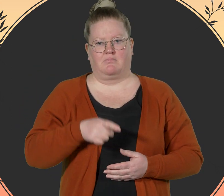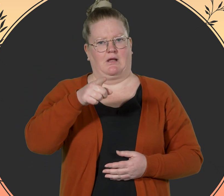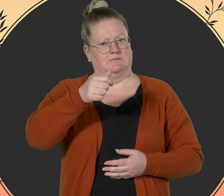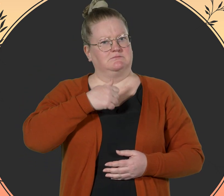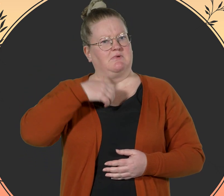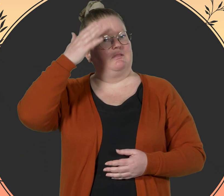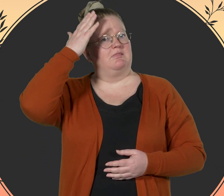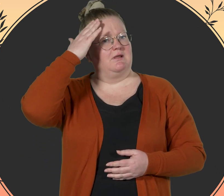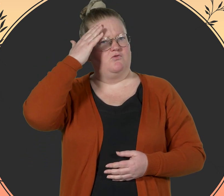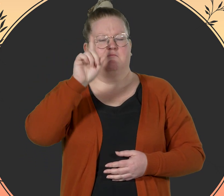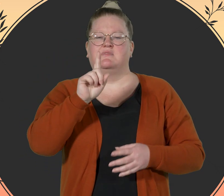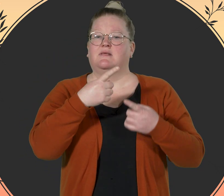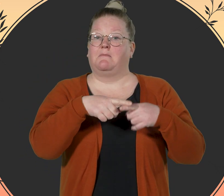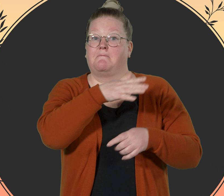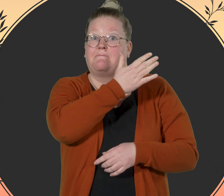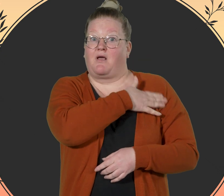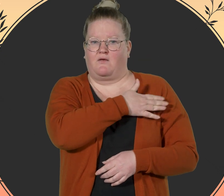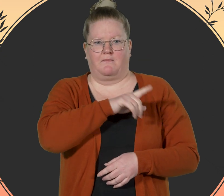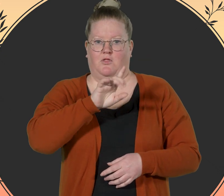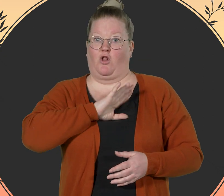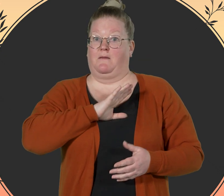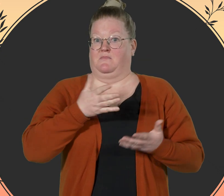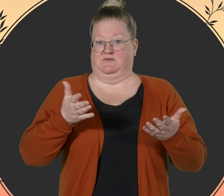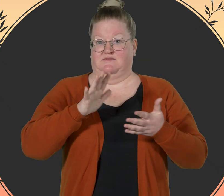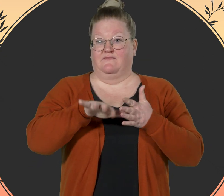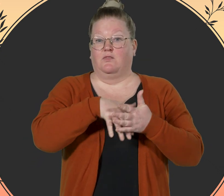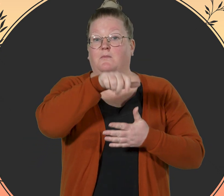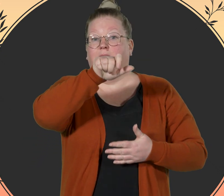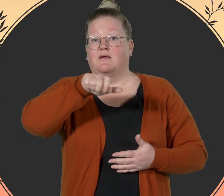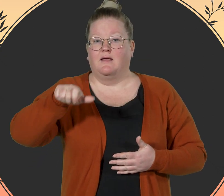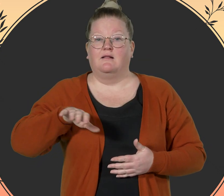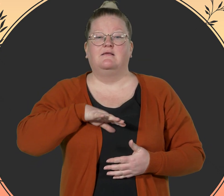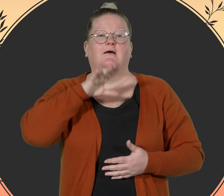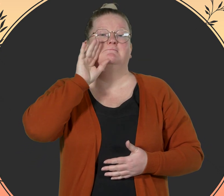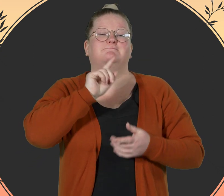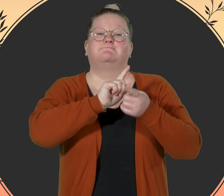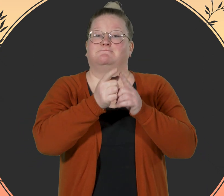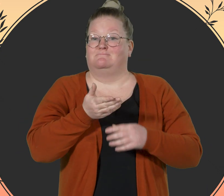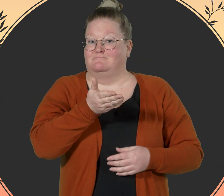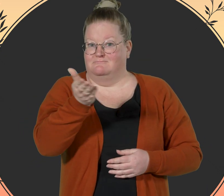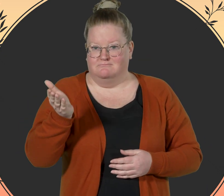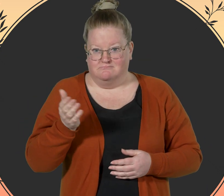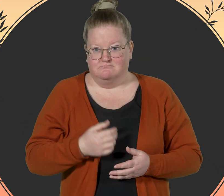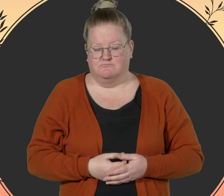Saat tietoa siitä, mitä palveluja on tarjolla ikääntyville viittomakielisille -